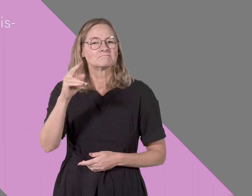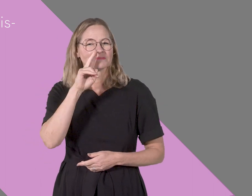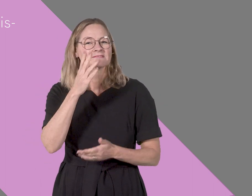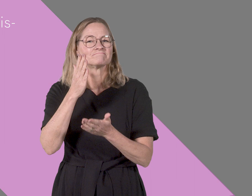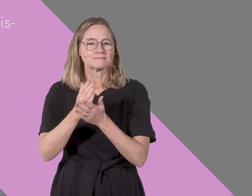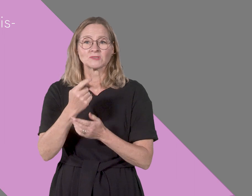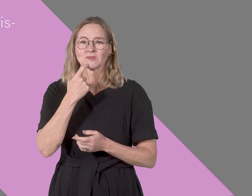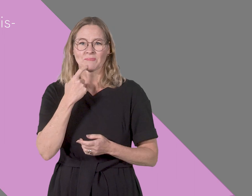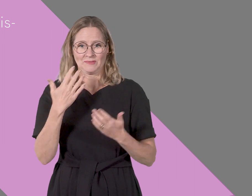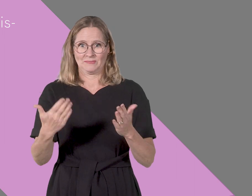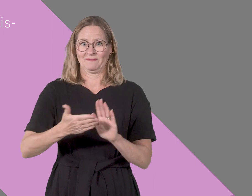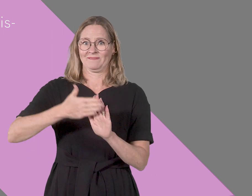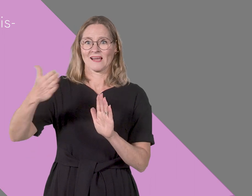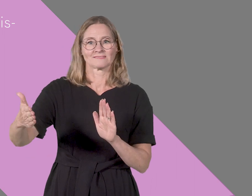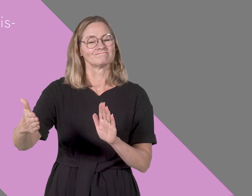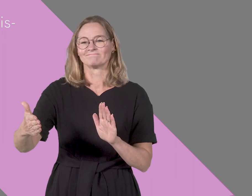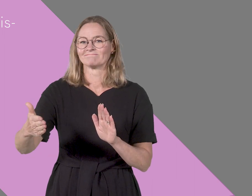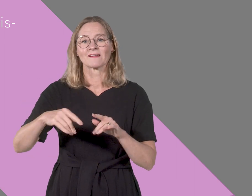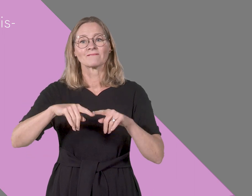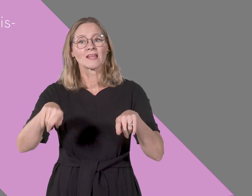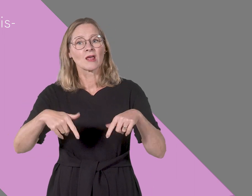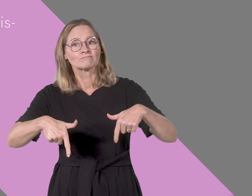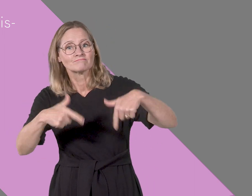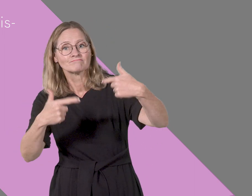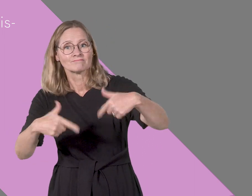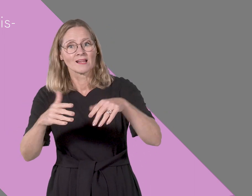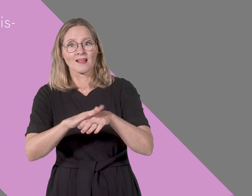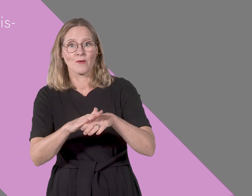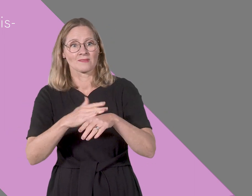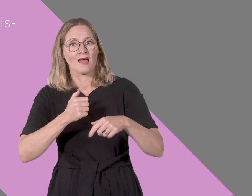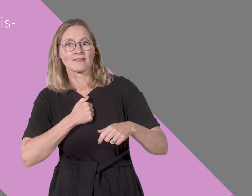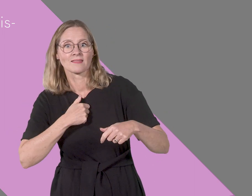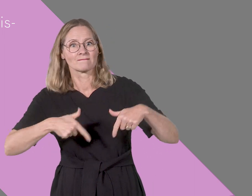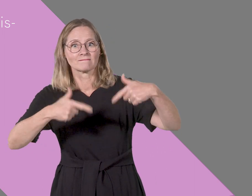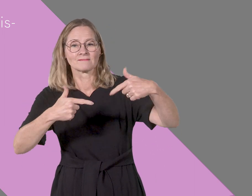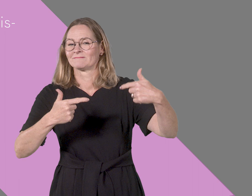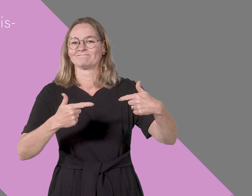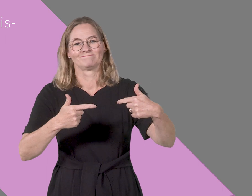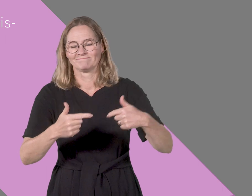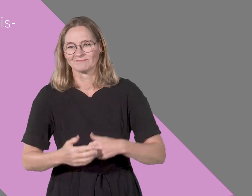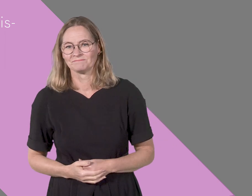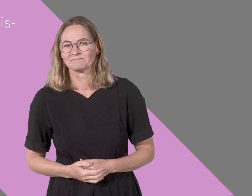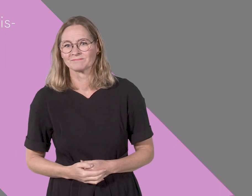että Suomi ei tässä vaiheessa ole ottamassa videokuvaa käyttöön hätäviestinnässä.